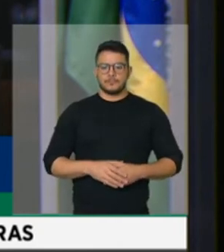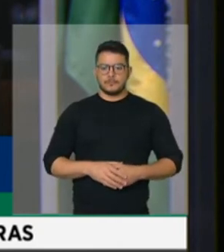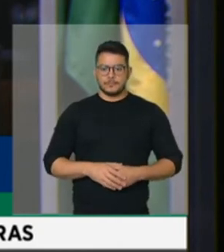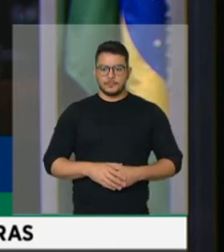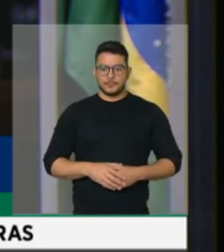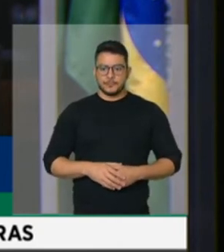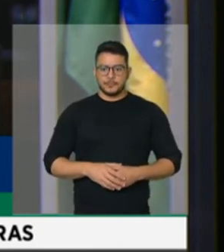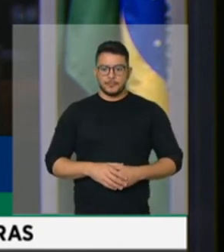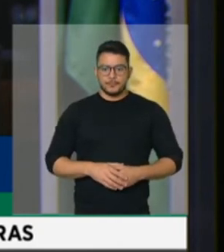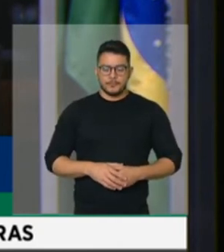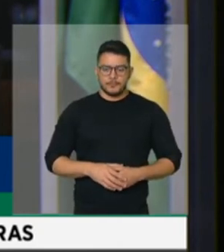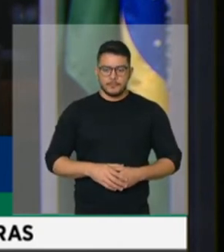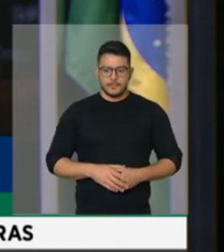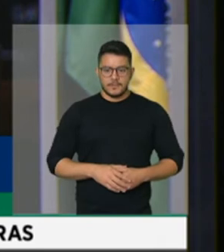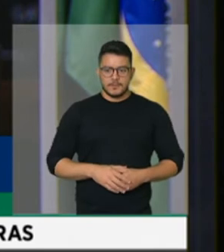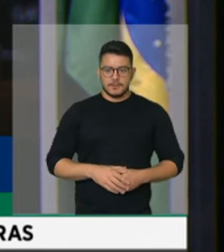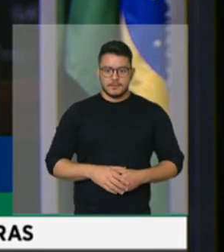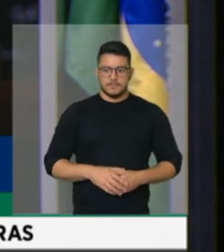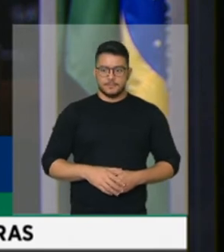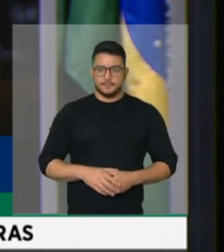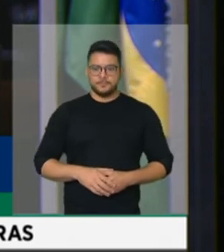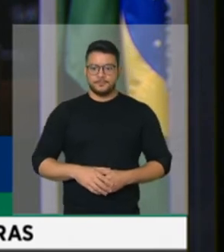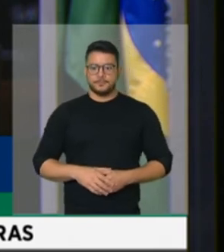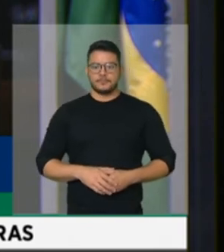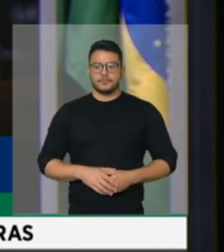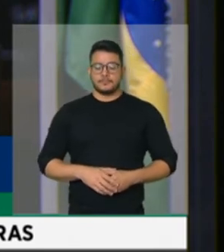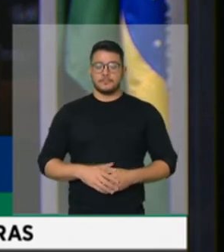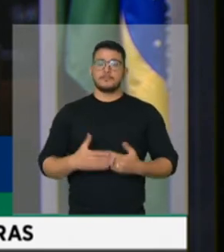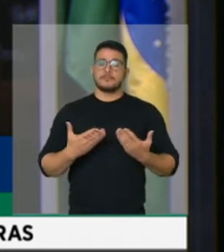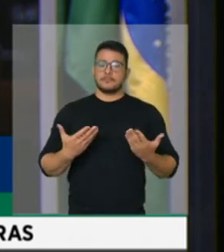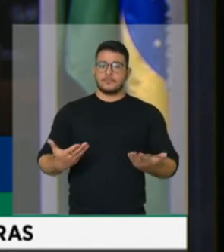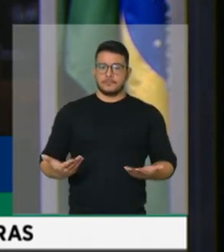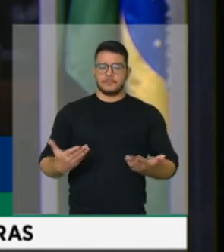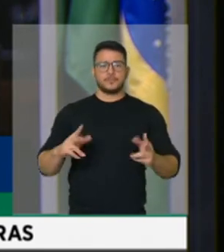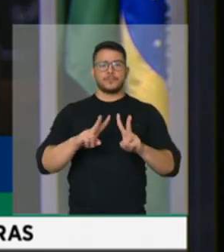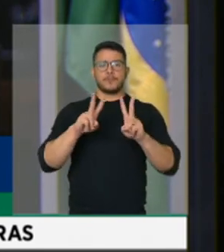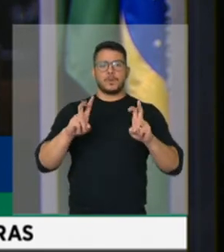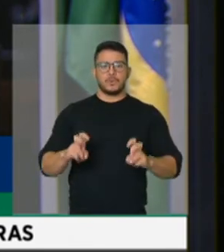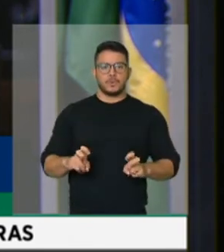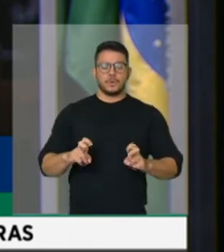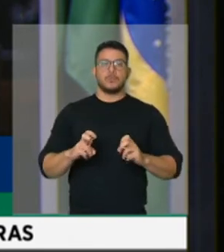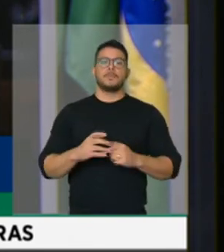JURÍDICA. NOVIDADE ABSTRAÇÃ O, GENERALIDADE, IMPERATIVIDADE. EM RELAÇÃO A TÉCNICA LEGISLATIVA TAMBÉM NÃO VERIFICAMOS VÍCIO NA